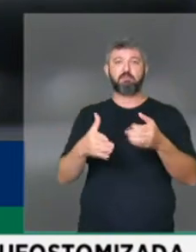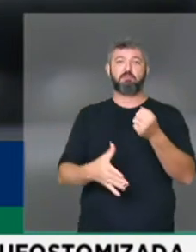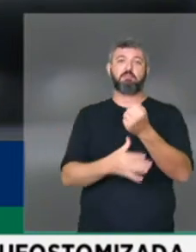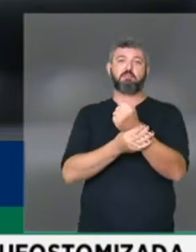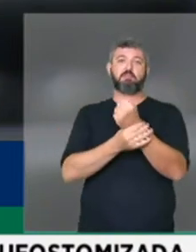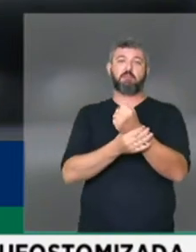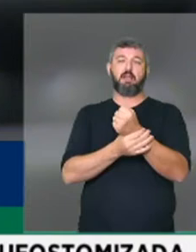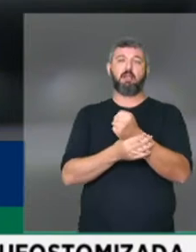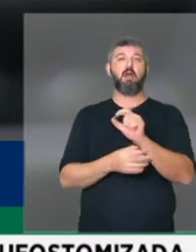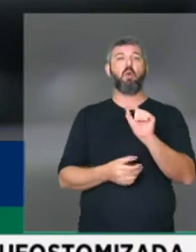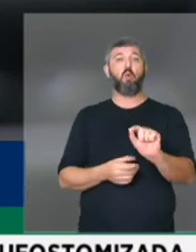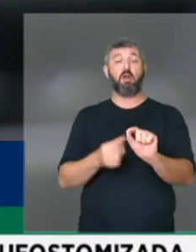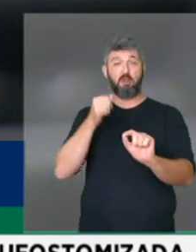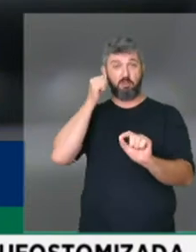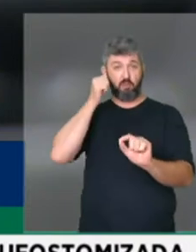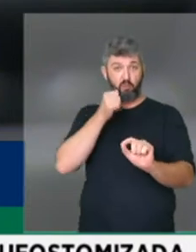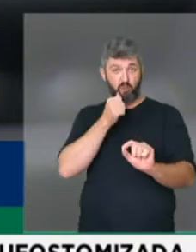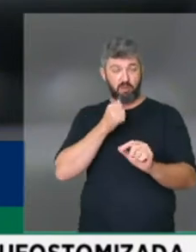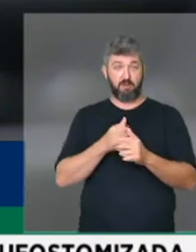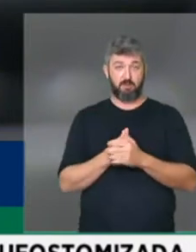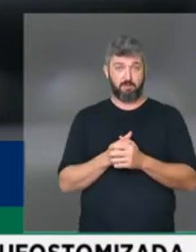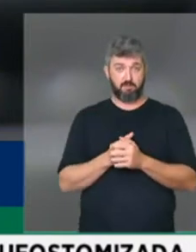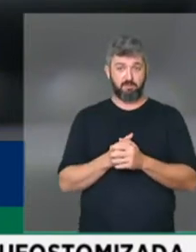QUE HOJE SUSTENTAM O GOVERNO BOLSONARO, NÃO TEREM NENHUM